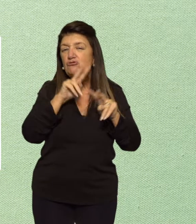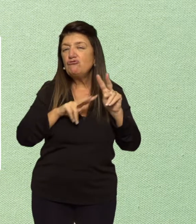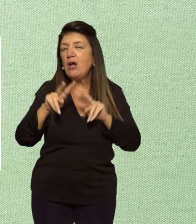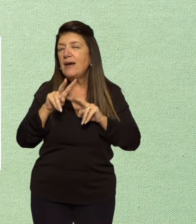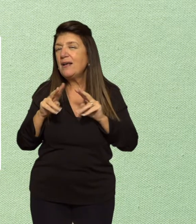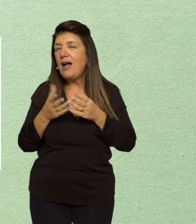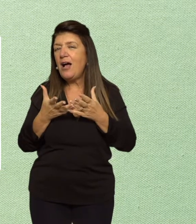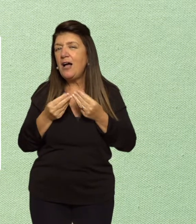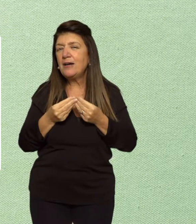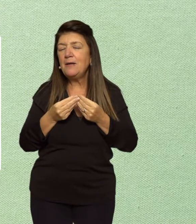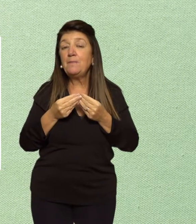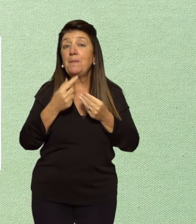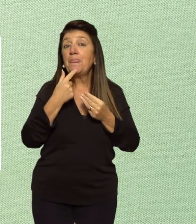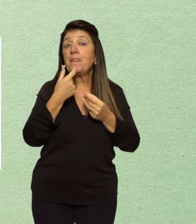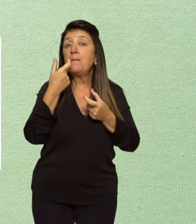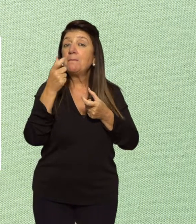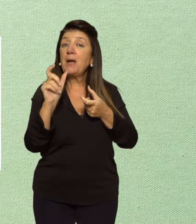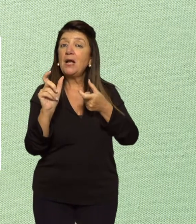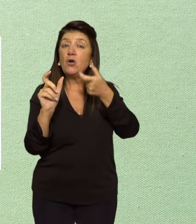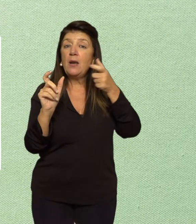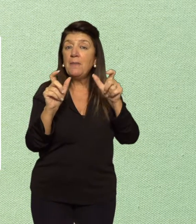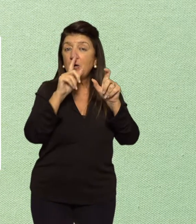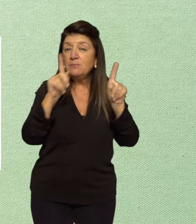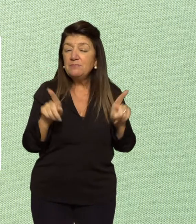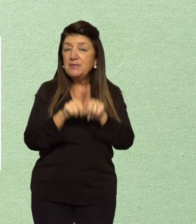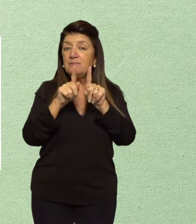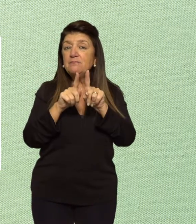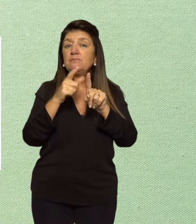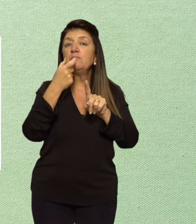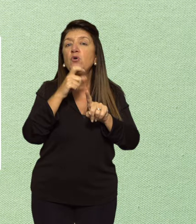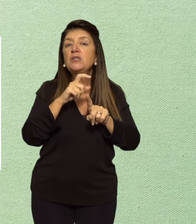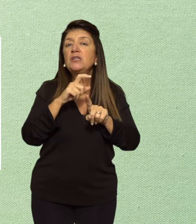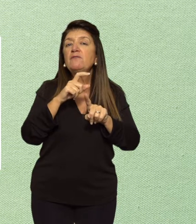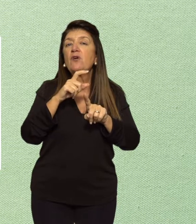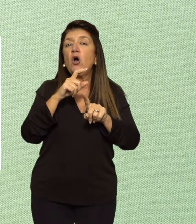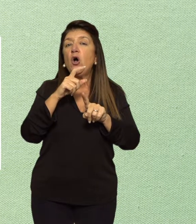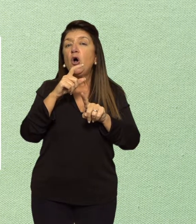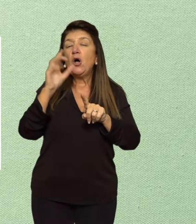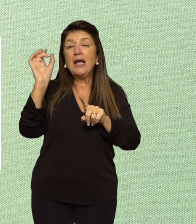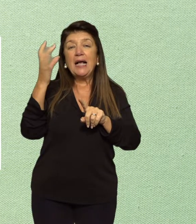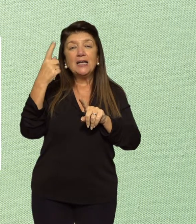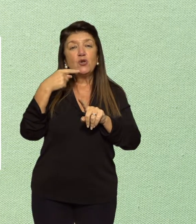assolutamente sì - a cercare dei sinonimi. Perché cambiando in realtà il linguaggio possiamo cambiare anche